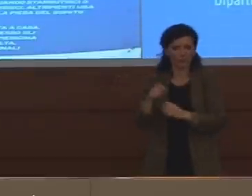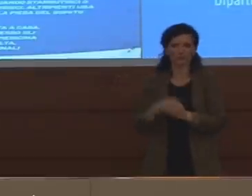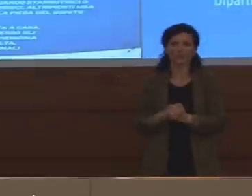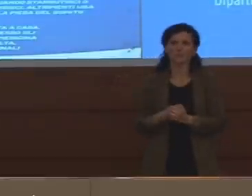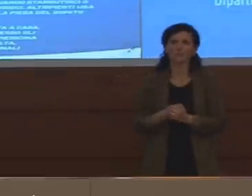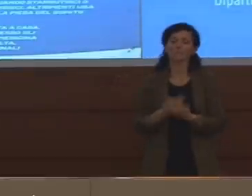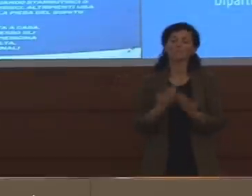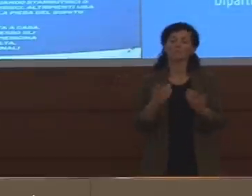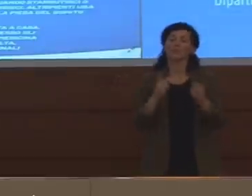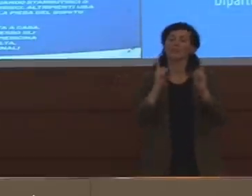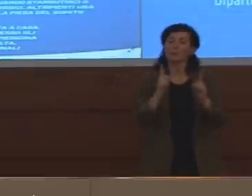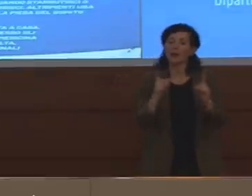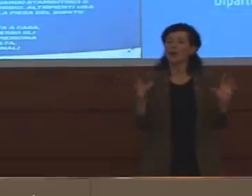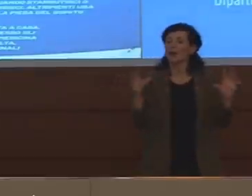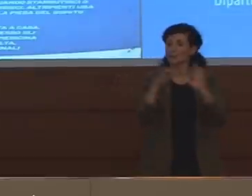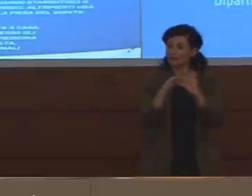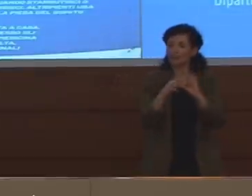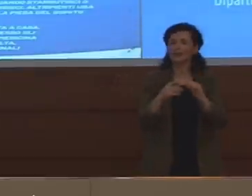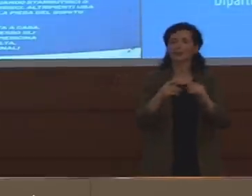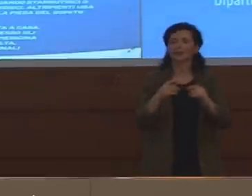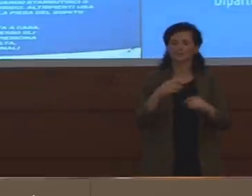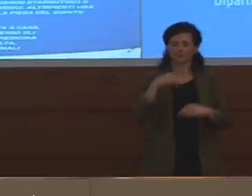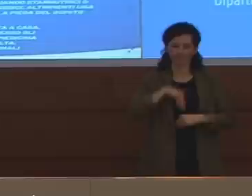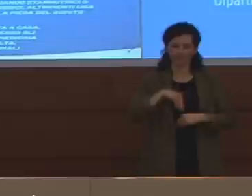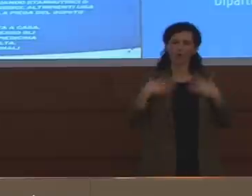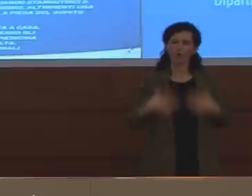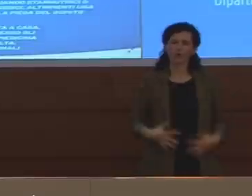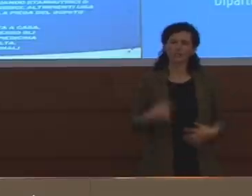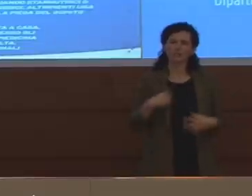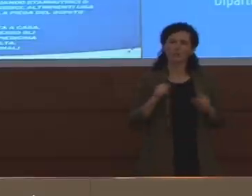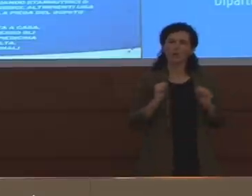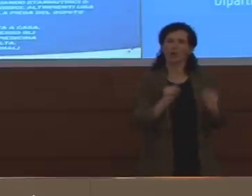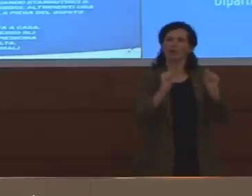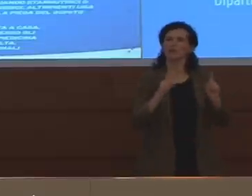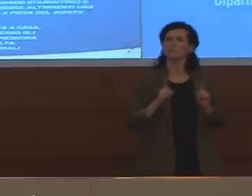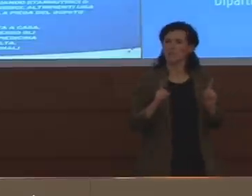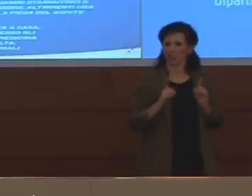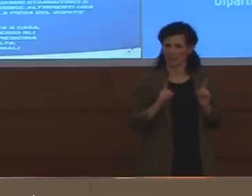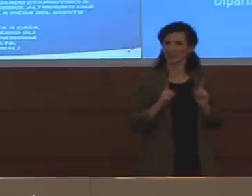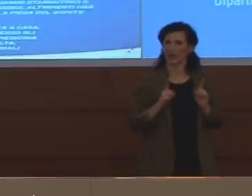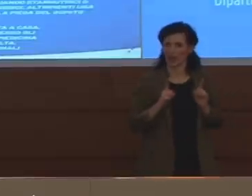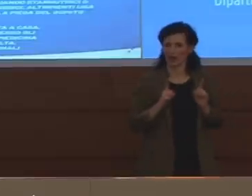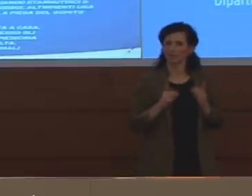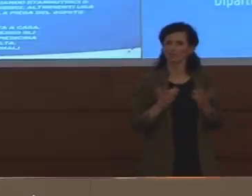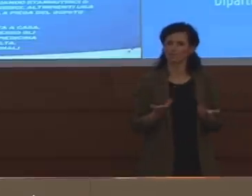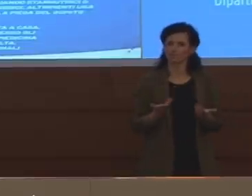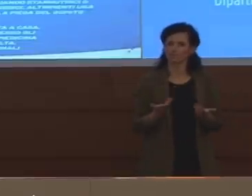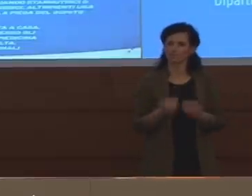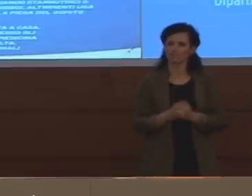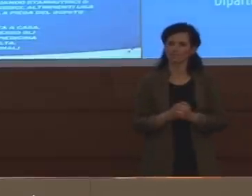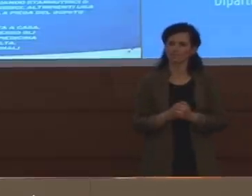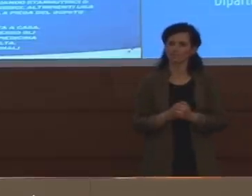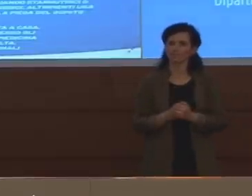immunologica contro il virus. E qui mi lego alla seconda parte della